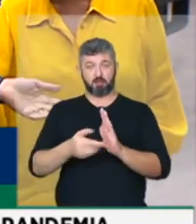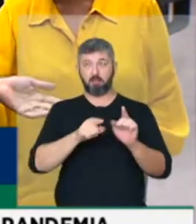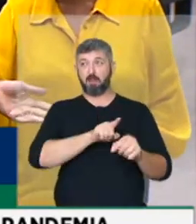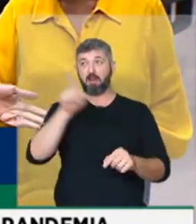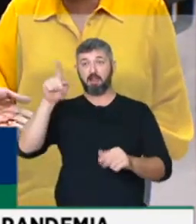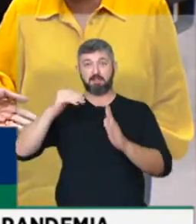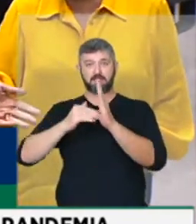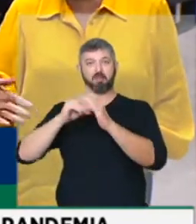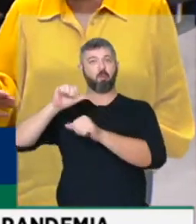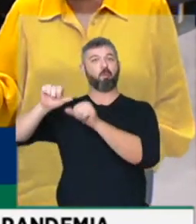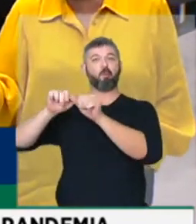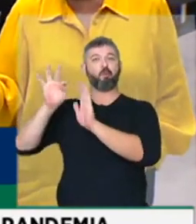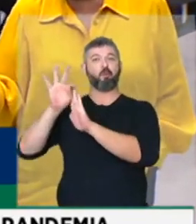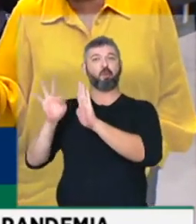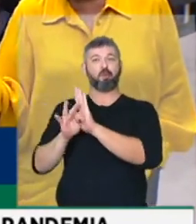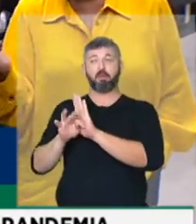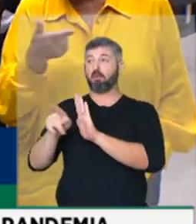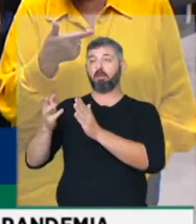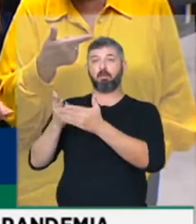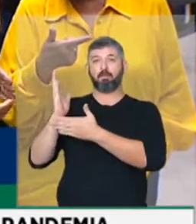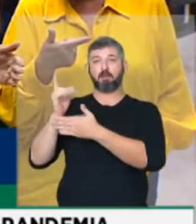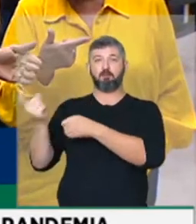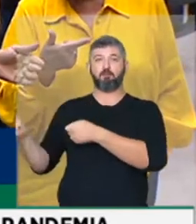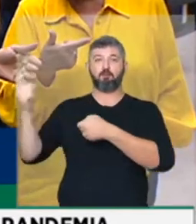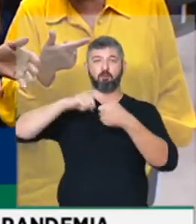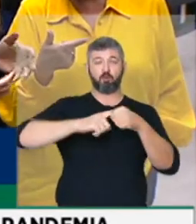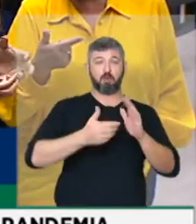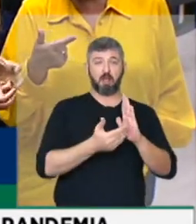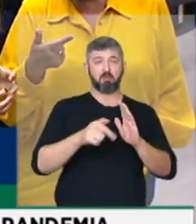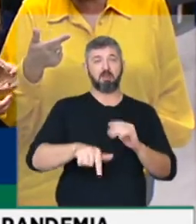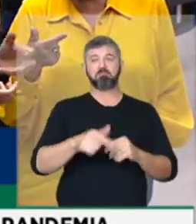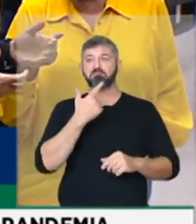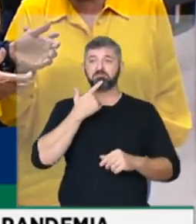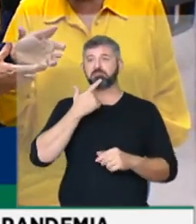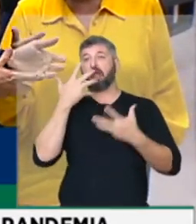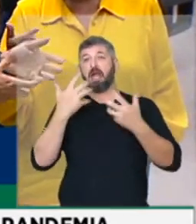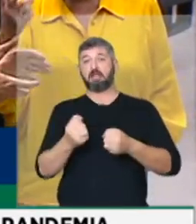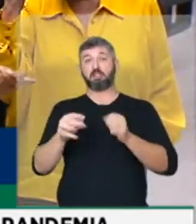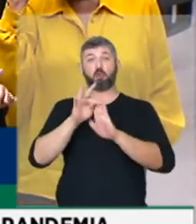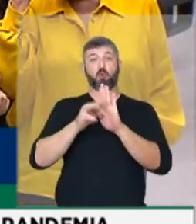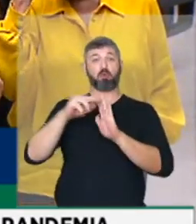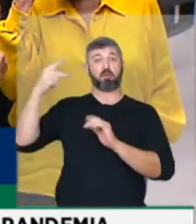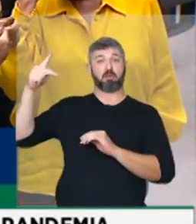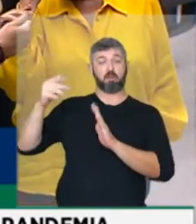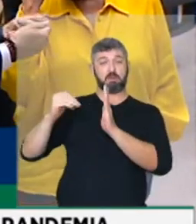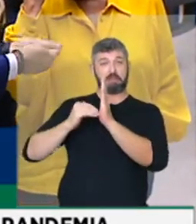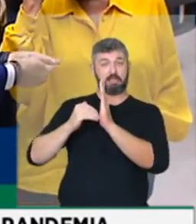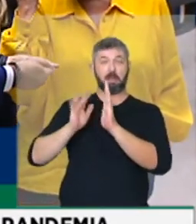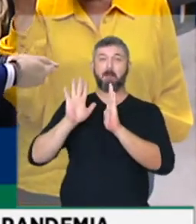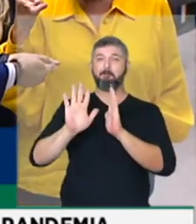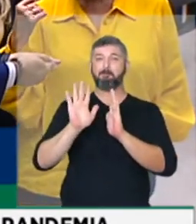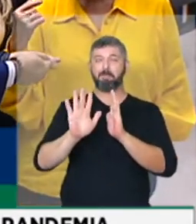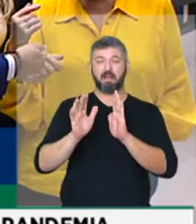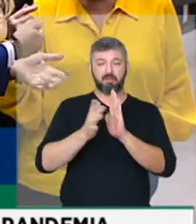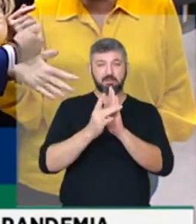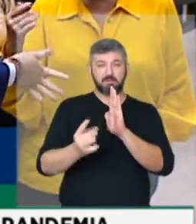SENADO E O TEXTO APROVADO PELO SENADO RETORNOU É CÂMARA E FOI APROVADO AGORA HÁ POUCO, O SUBSTITUTIVO DO SENADO. MAS HÁ UM DESTAQUE, UMA TENTATIVA DE ALTERAR ESSE TEXTO APROVADO